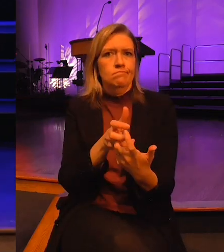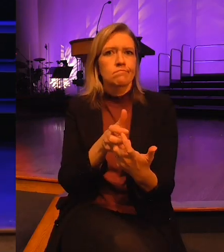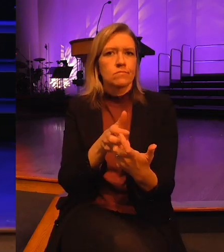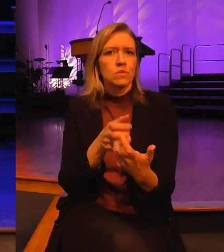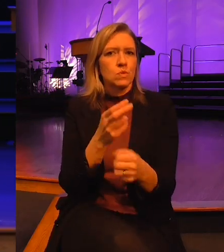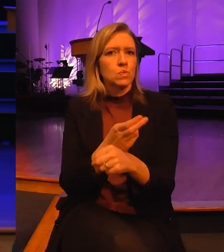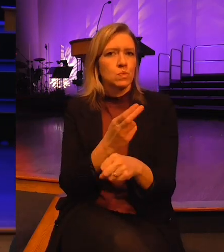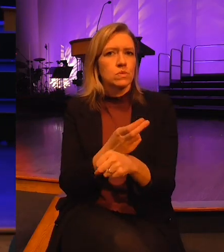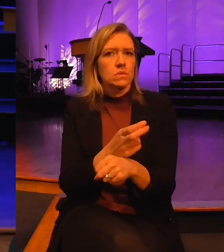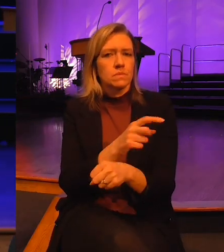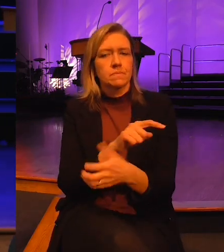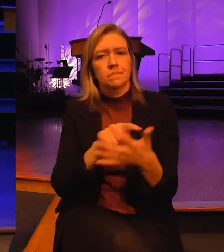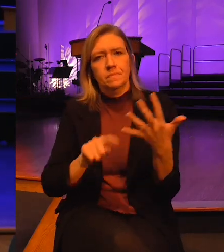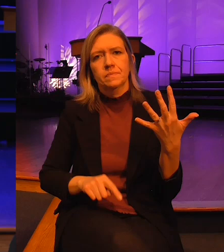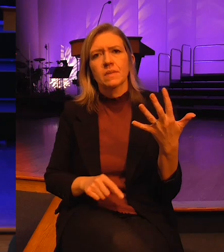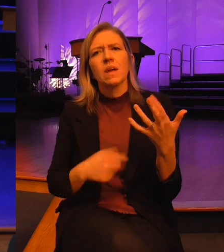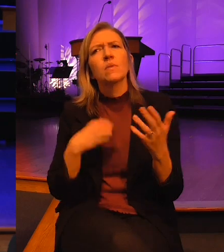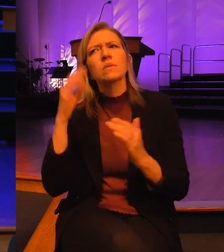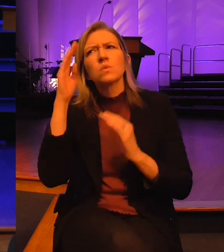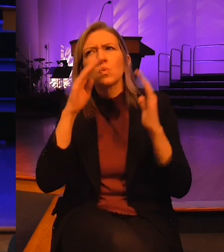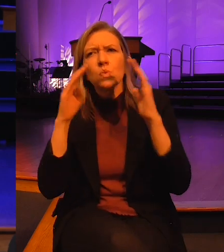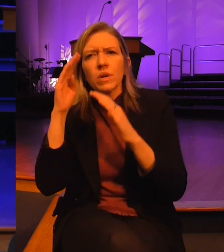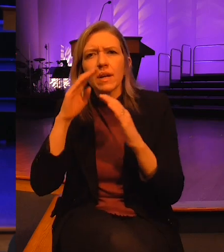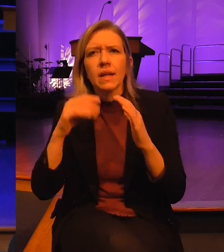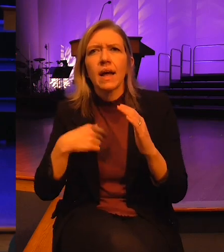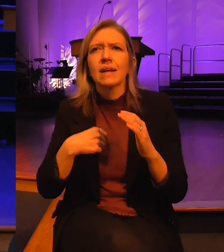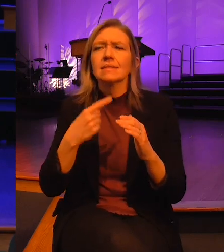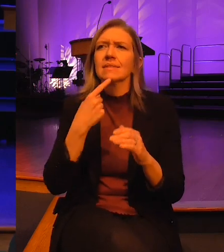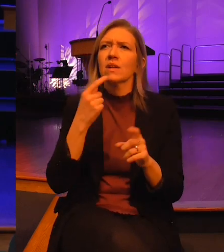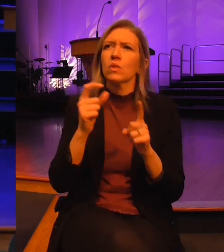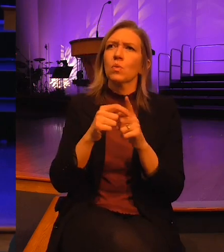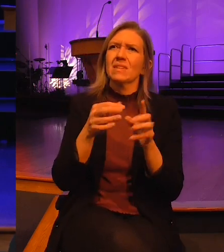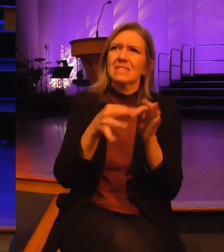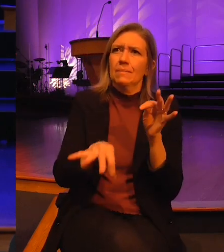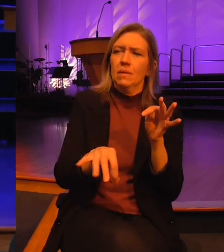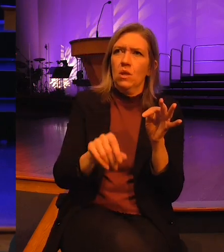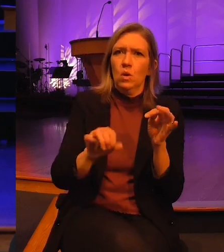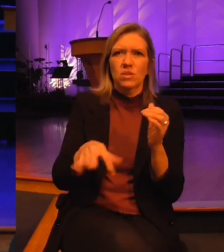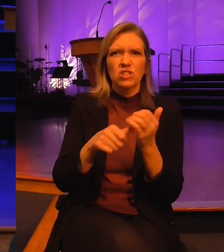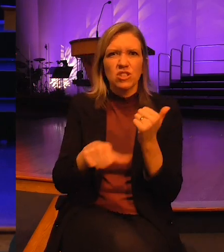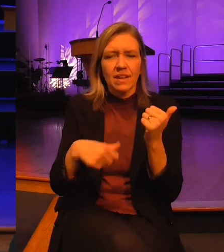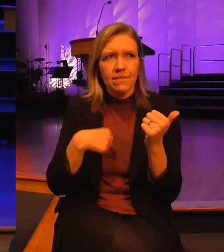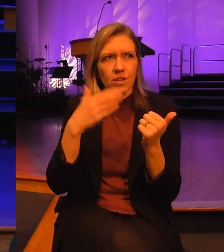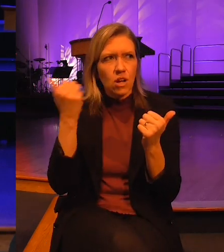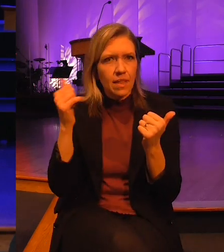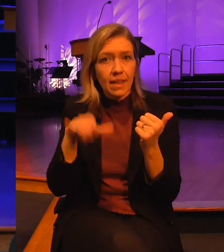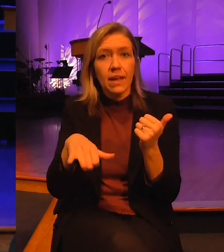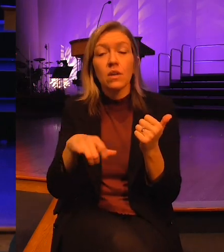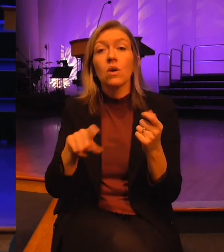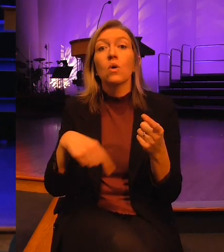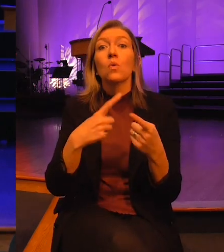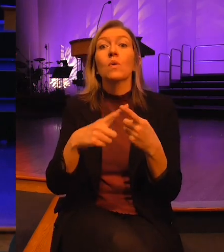me preocupé por eso porque dije oh, son muy simples y dije, oh, bueno, oh [ __ ] si lo olvido, así que cuando [ __ ] golpee el ventilador o esté a punto de